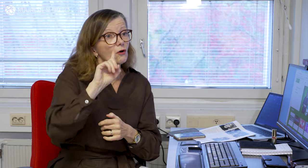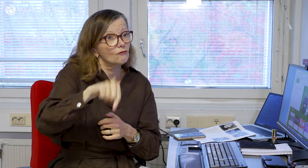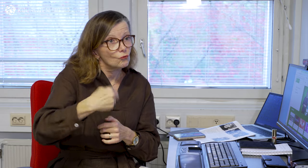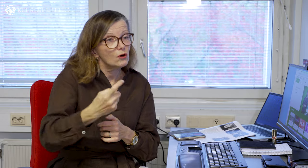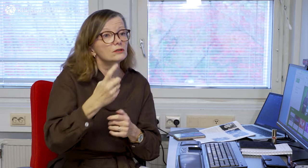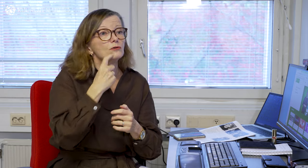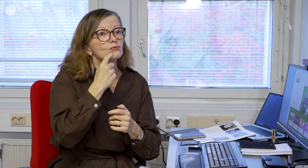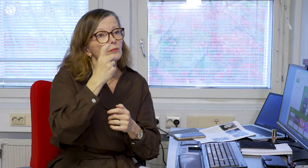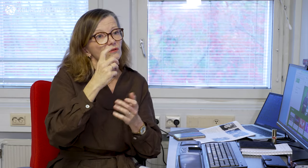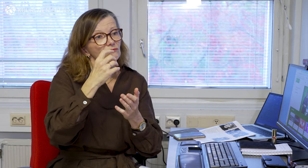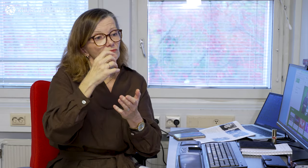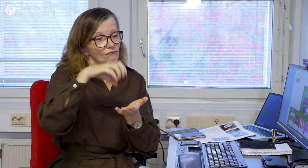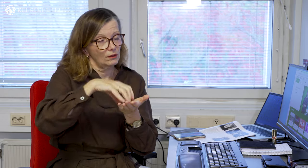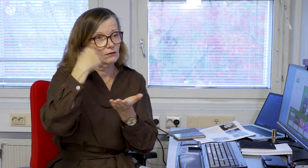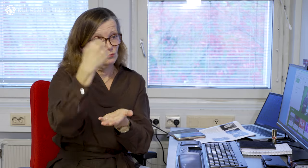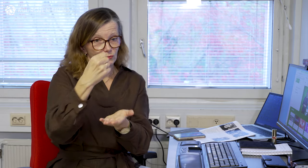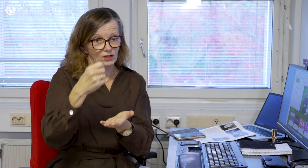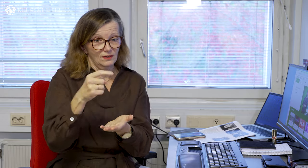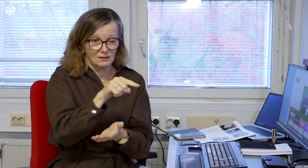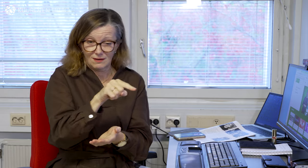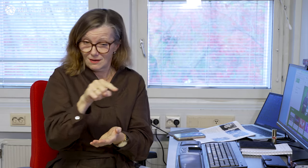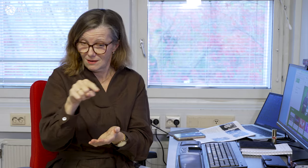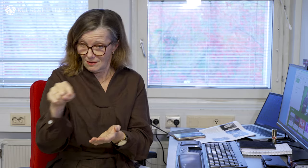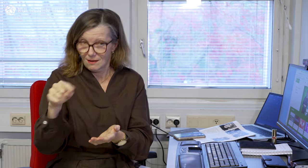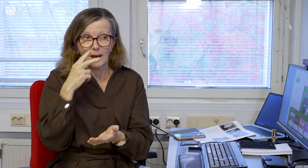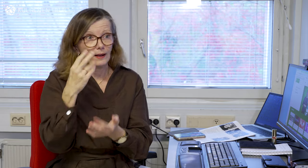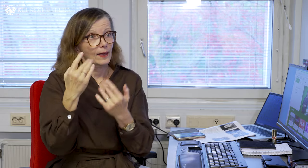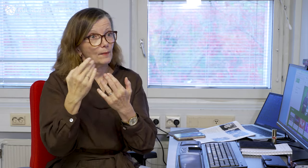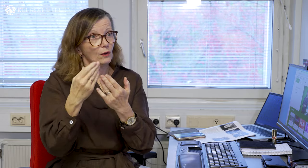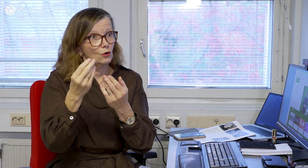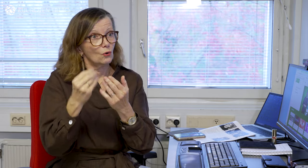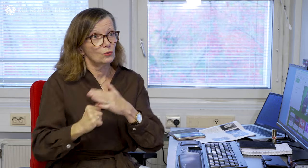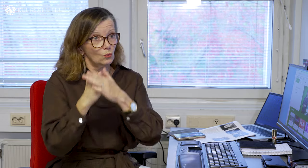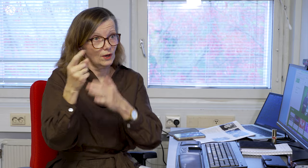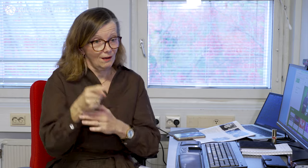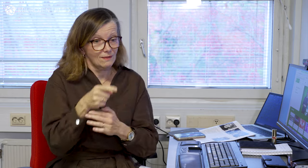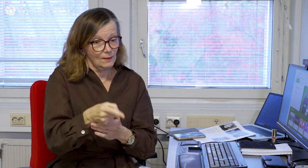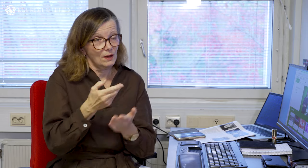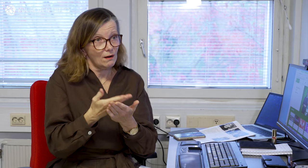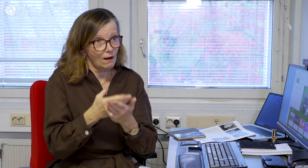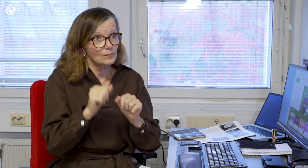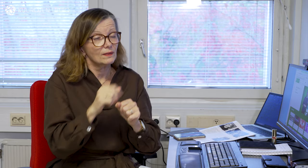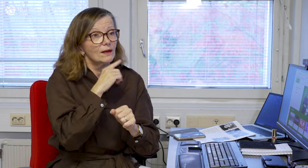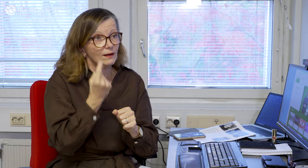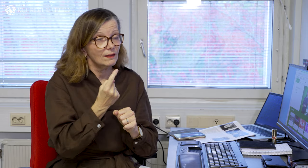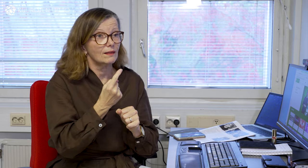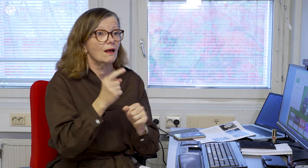Joka vuosi valtion budjetista on varattu meille rahaa.